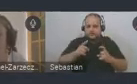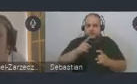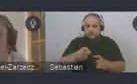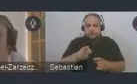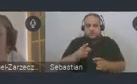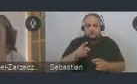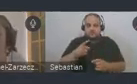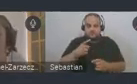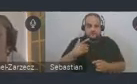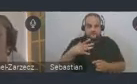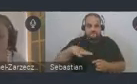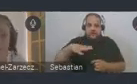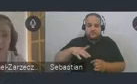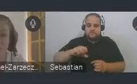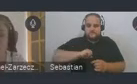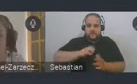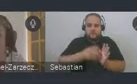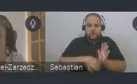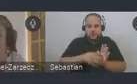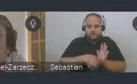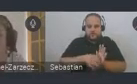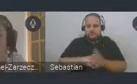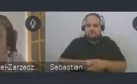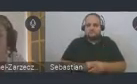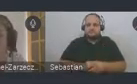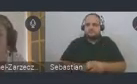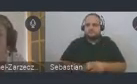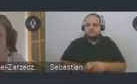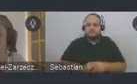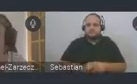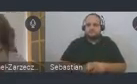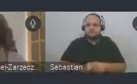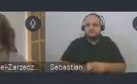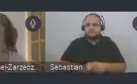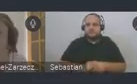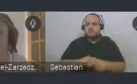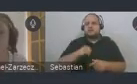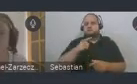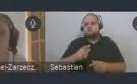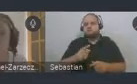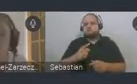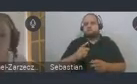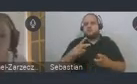Tam pisaliście w waszych odpowiedziach, że np. cyfrowi debiutanci boją się oszustów.